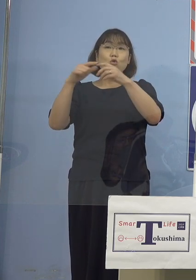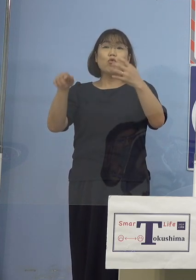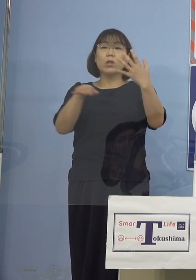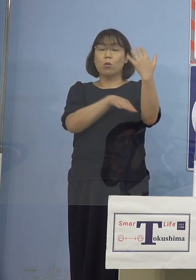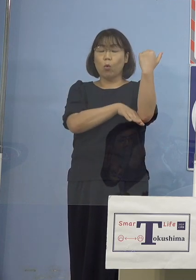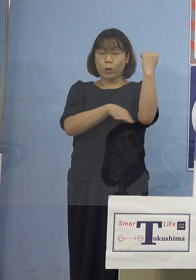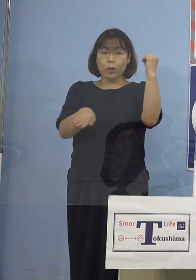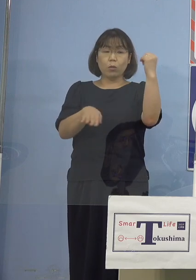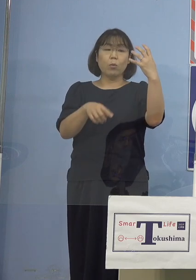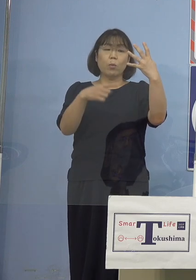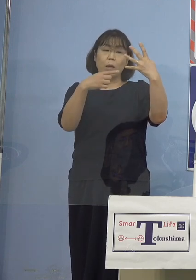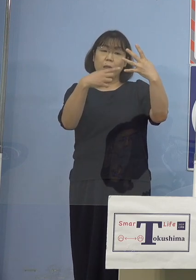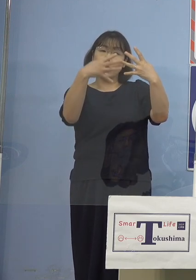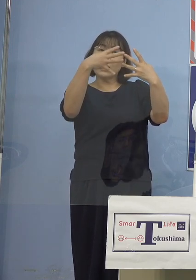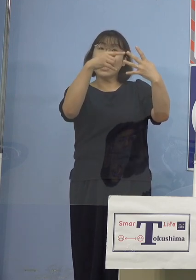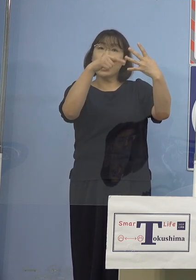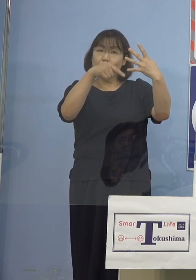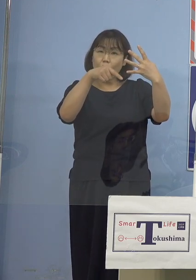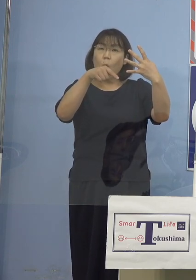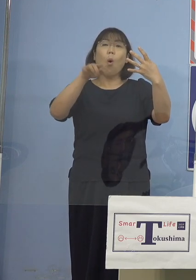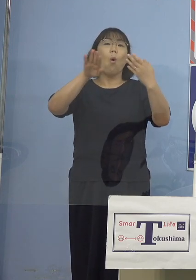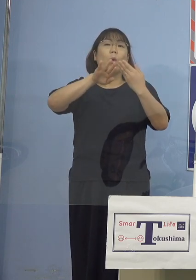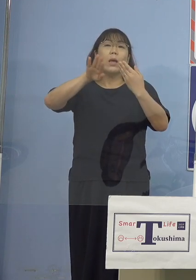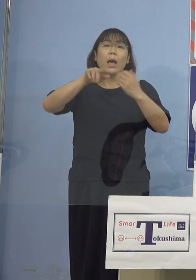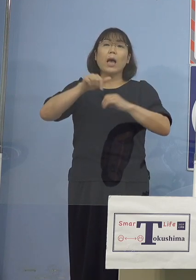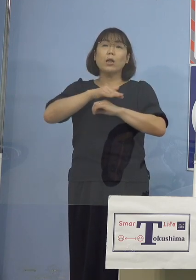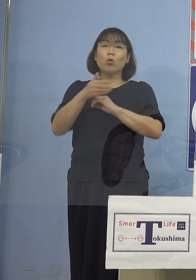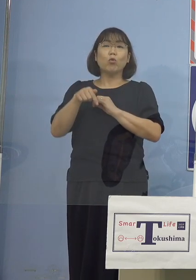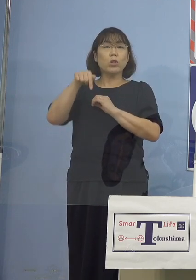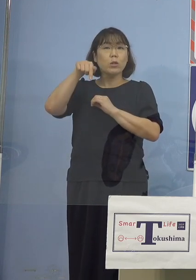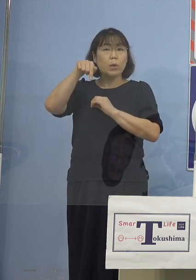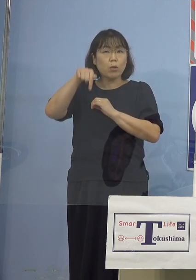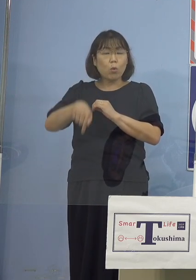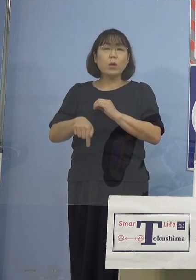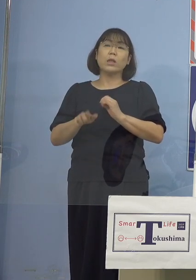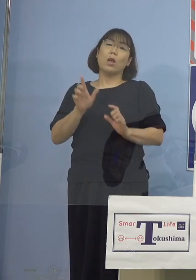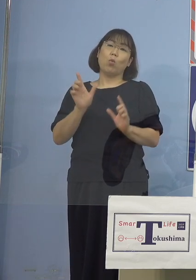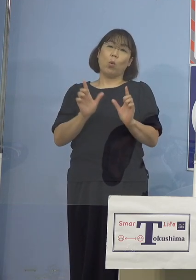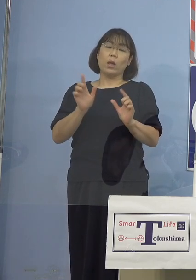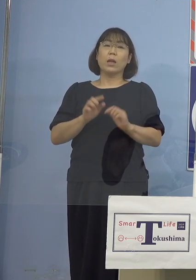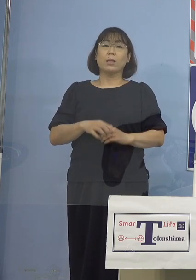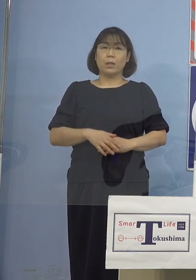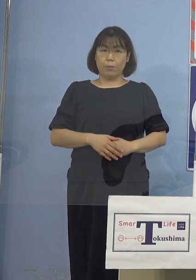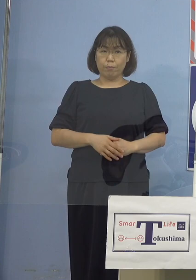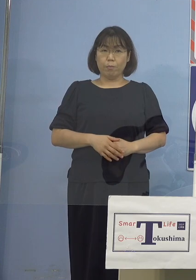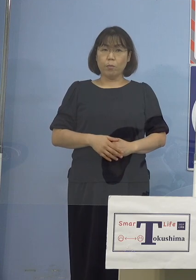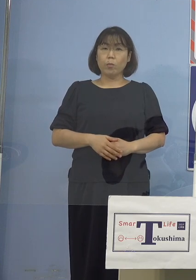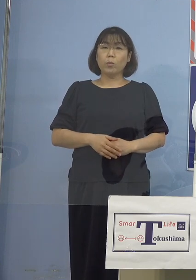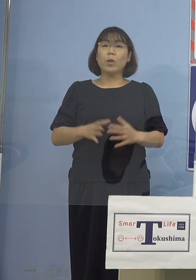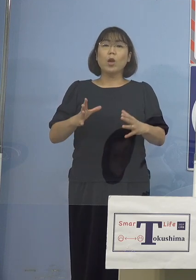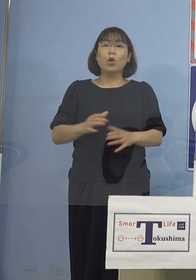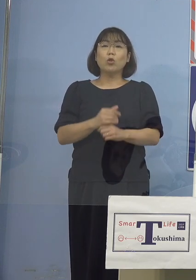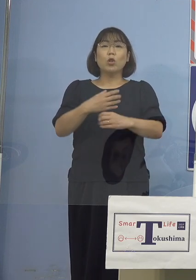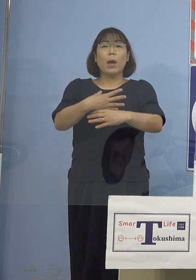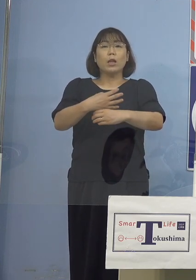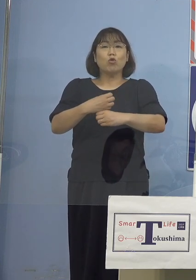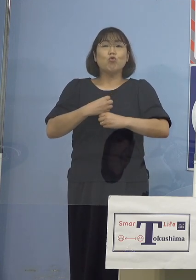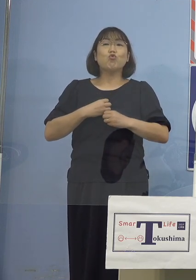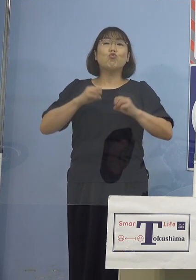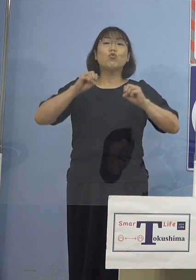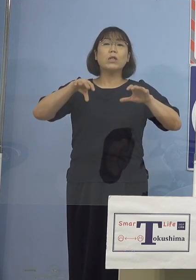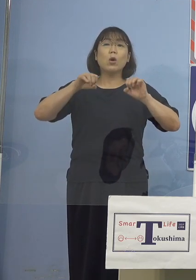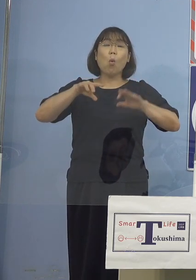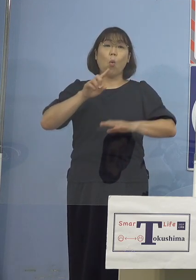これ以外の徳島としての一つの形 つまり「注意報」と呼ばれておりまして